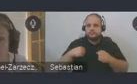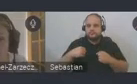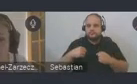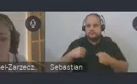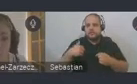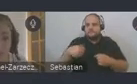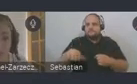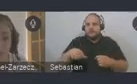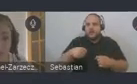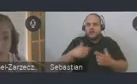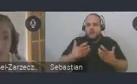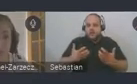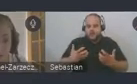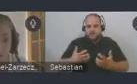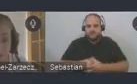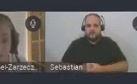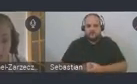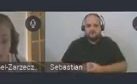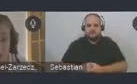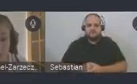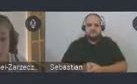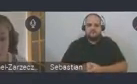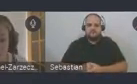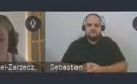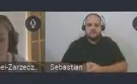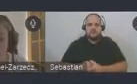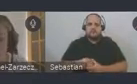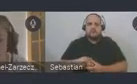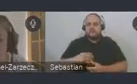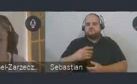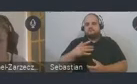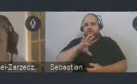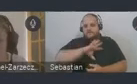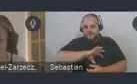"Wycofywanie się z zadań", "cierpliwość". "Zależy, jaka grupa wiekowa.